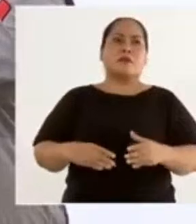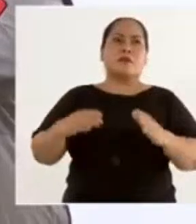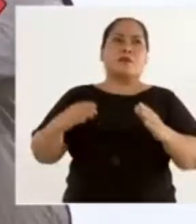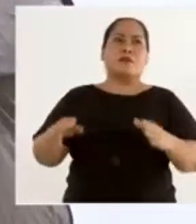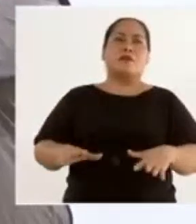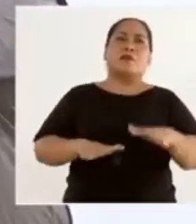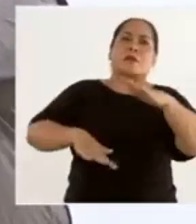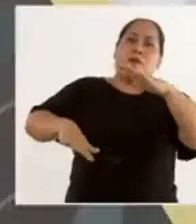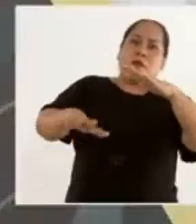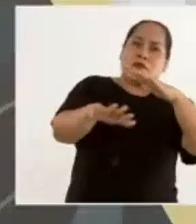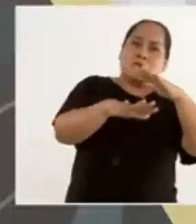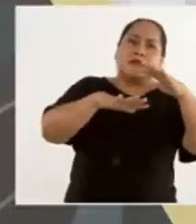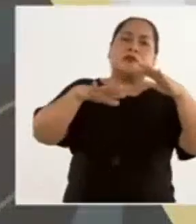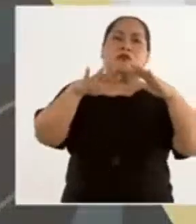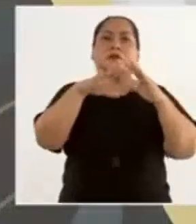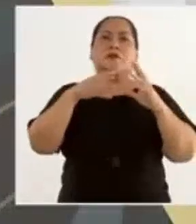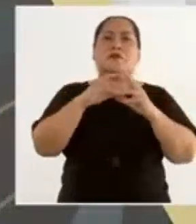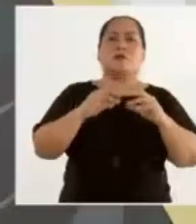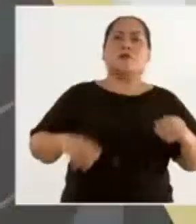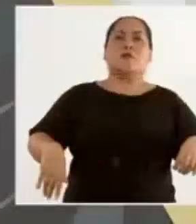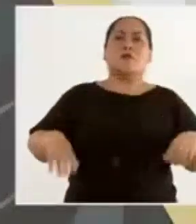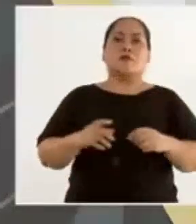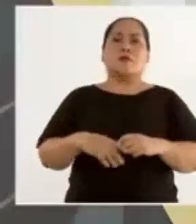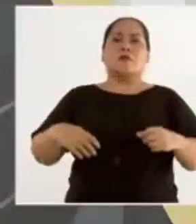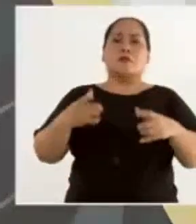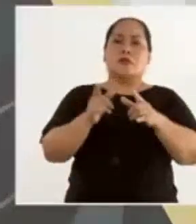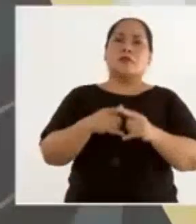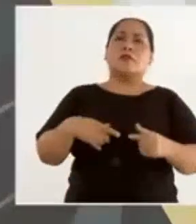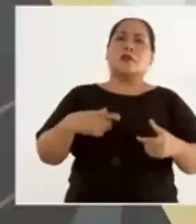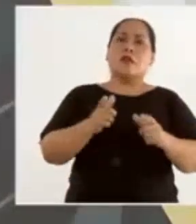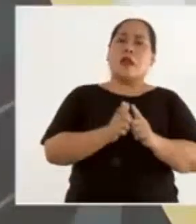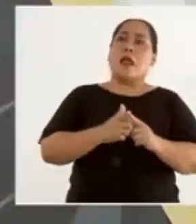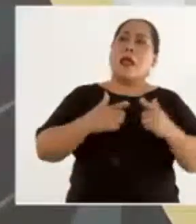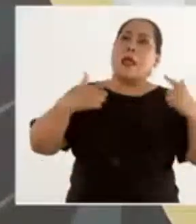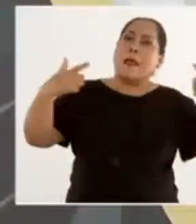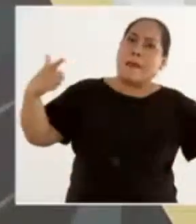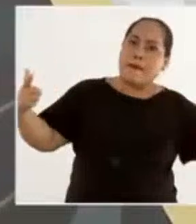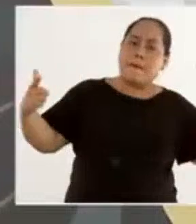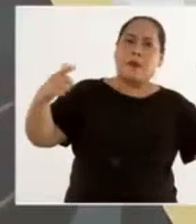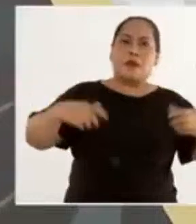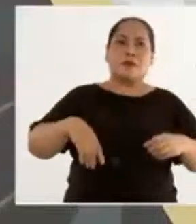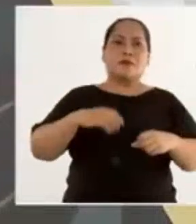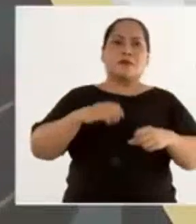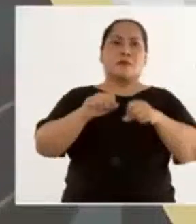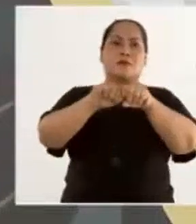Con la inauguración de esta ampliación de la sala de hemodiálisis, estamos materializando